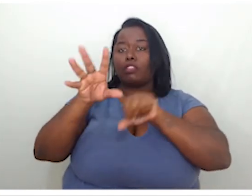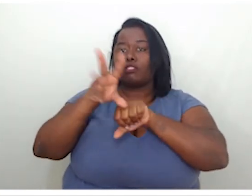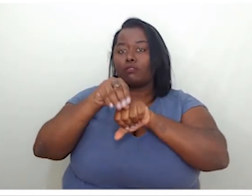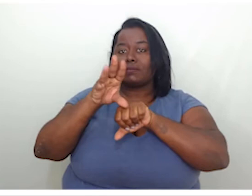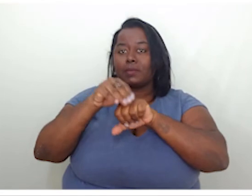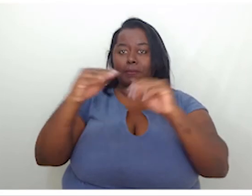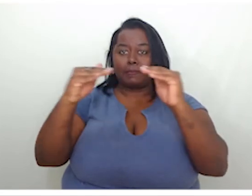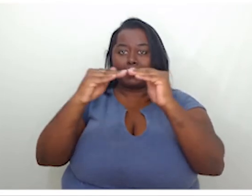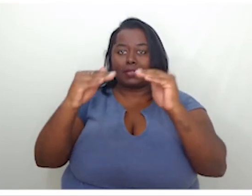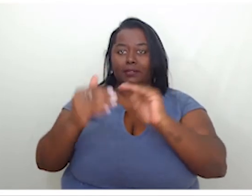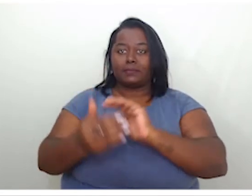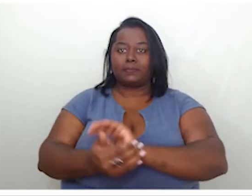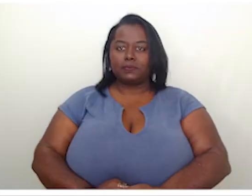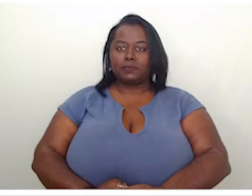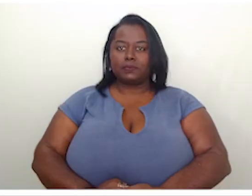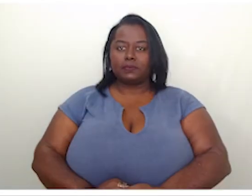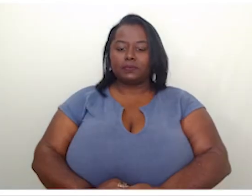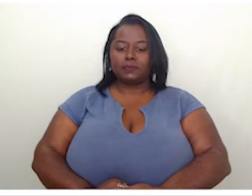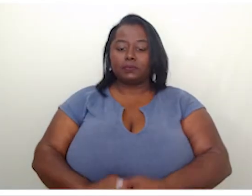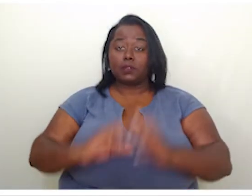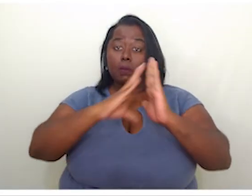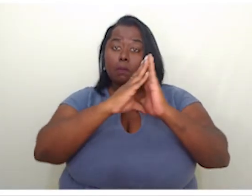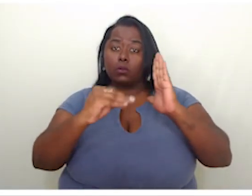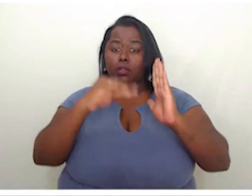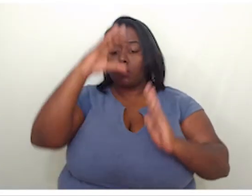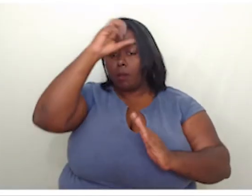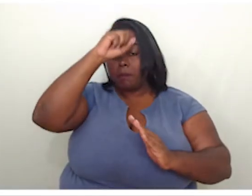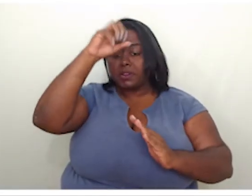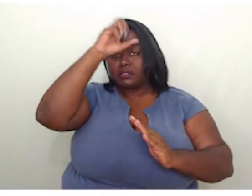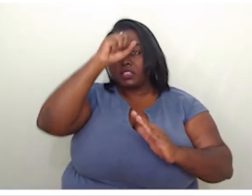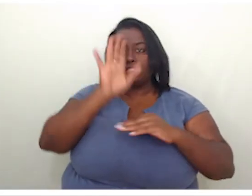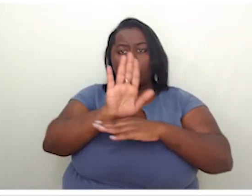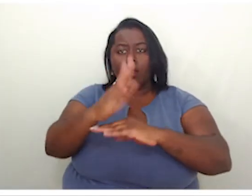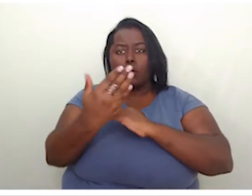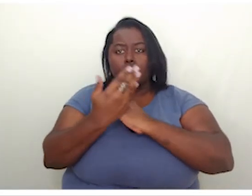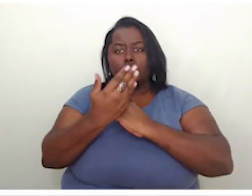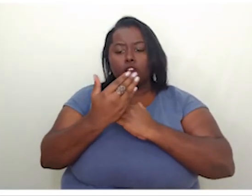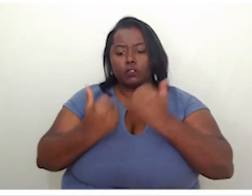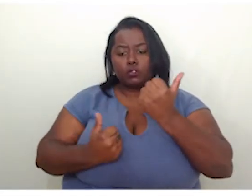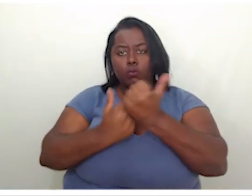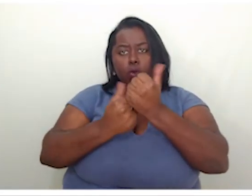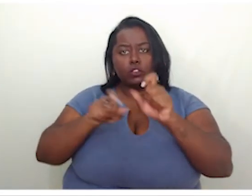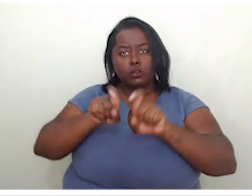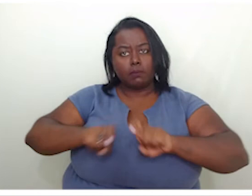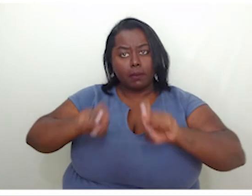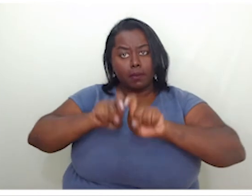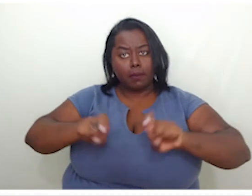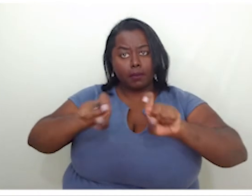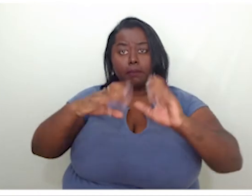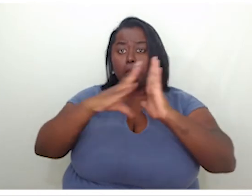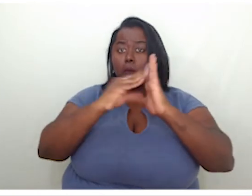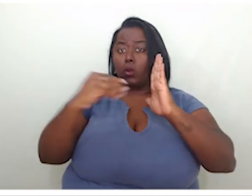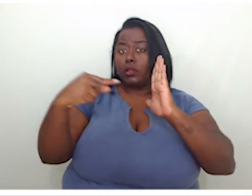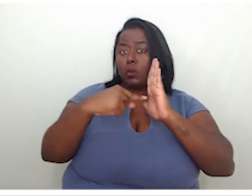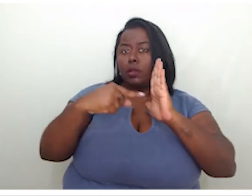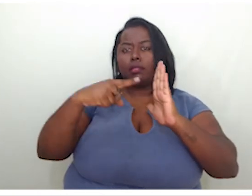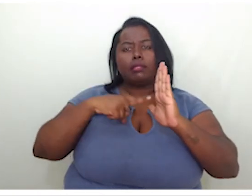Ese modelo ofrece un enfoque teórico para explorar el efecto de aspectos cognitivos, sociales y tutoriales